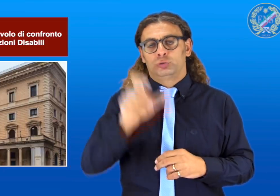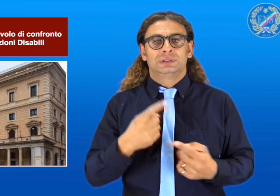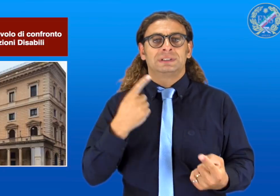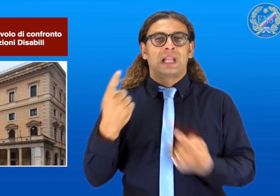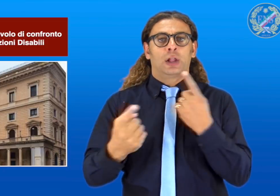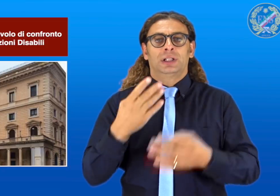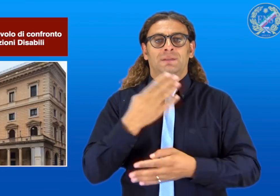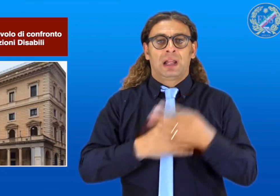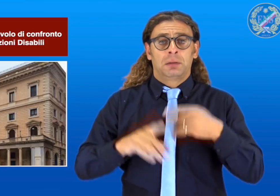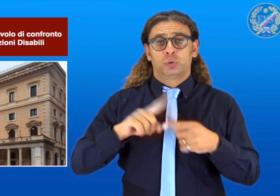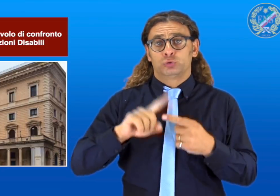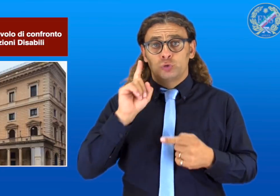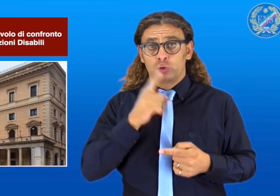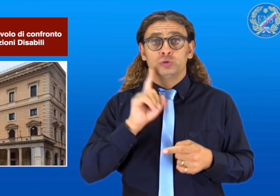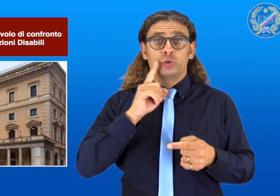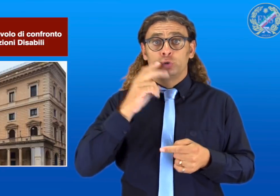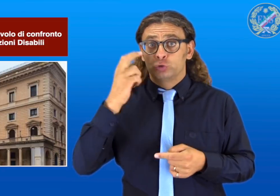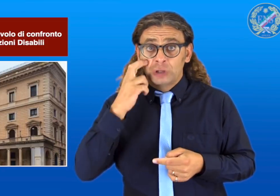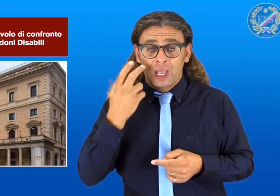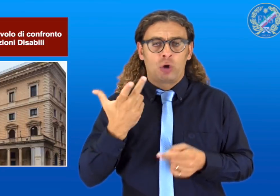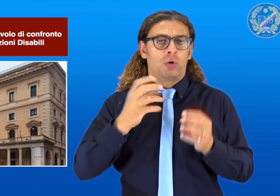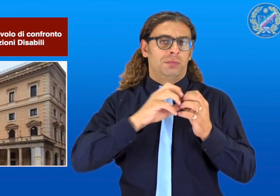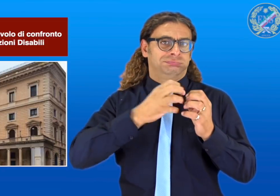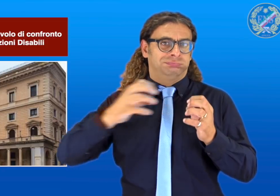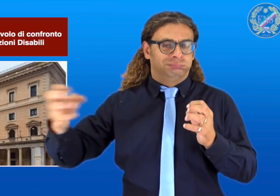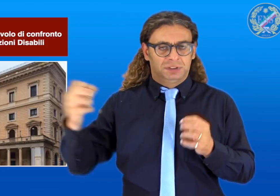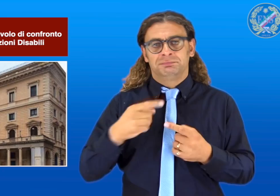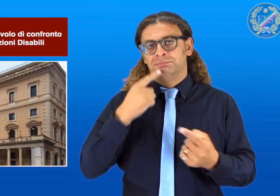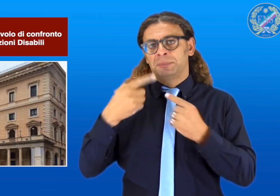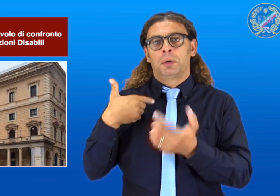dello stato di invalidità della persona sorda, sordo cieco e varie,